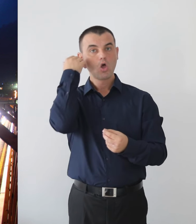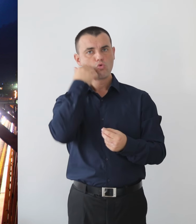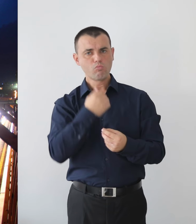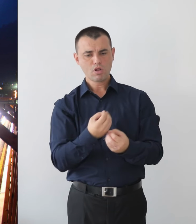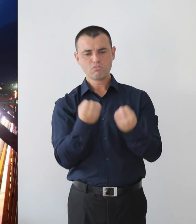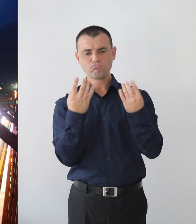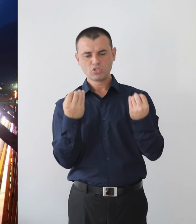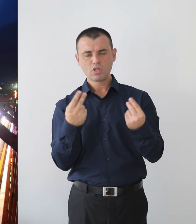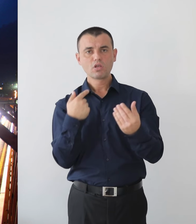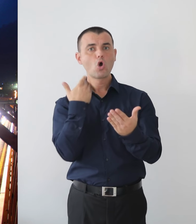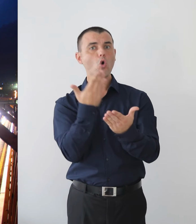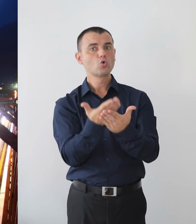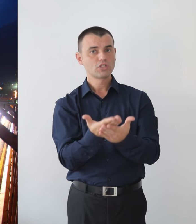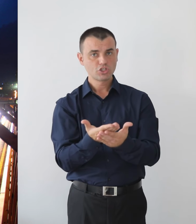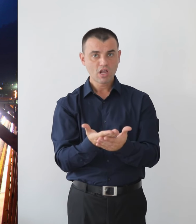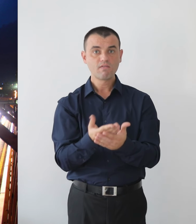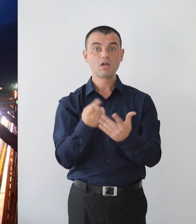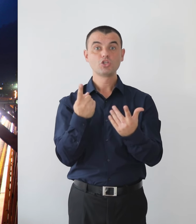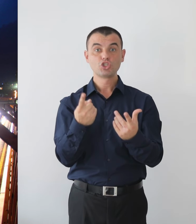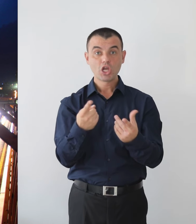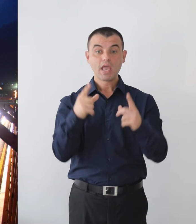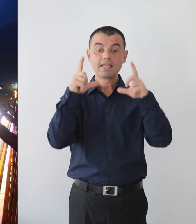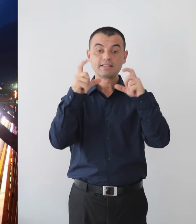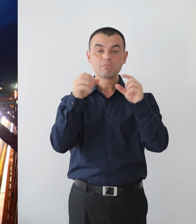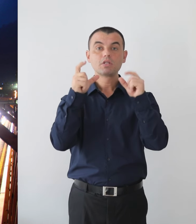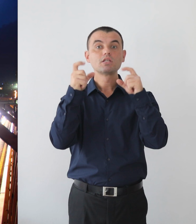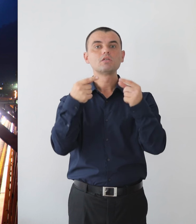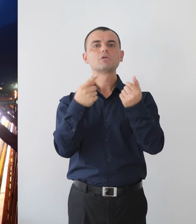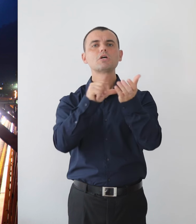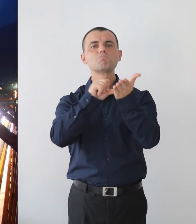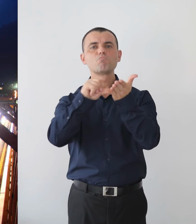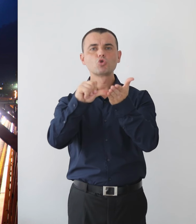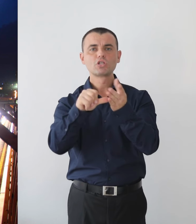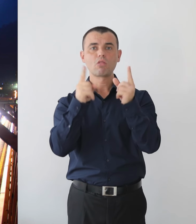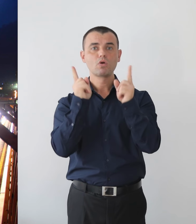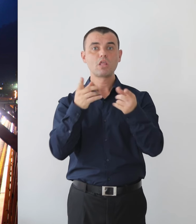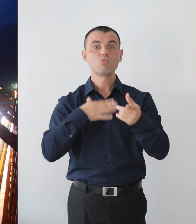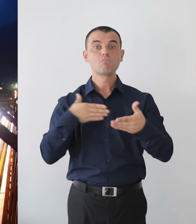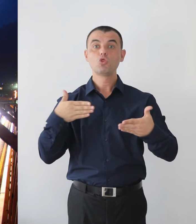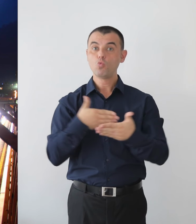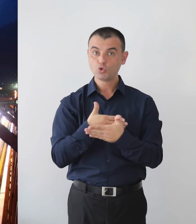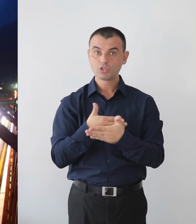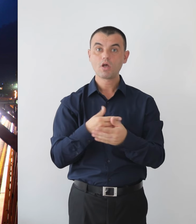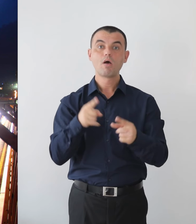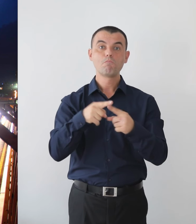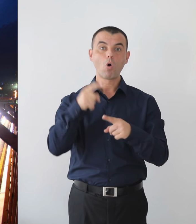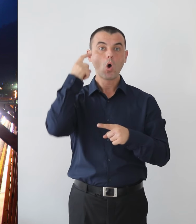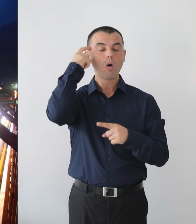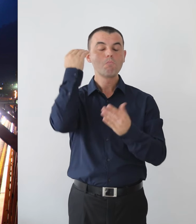Добрата естетика означава снимката да е остра(на фокус) там където е нужно и да възпроизведе резултатът, който е планиран от фотографа.